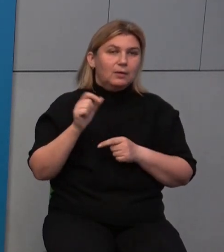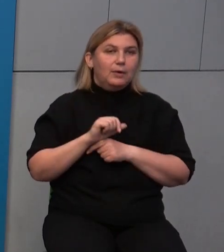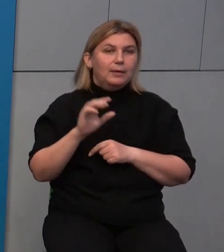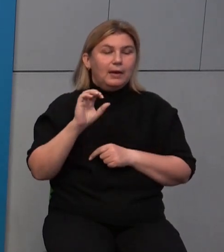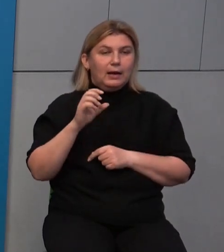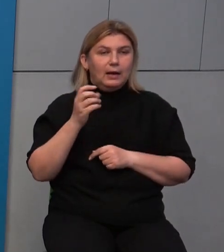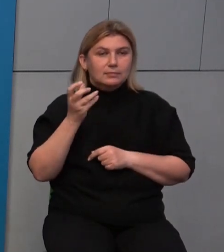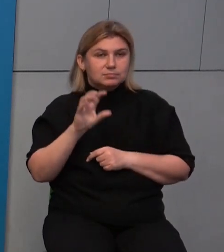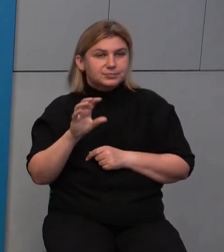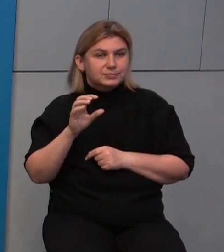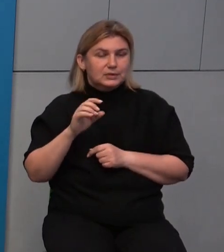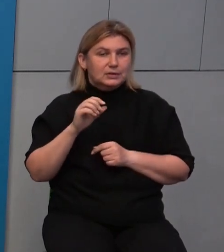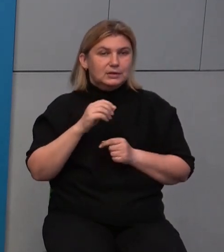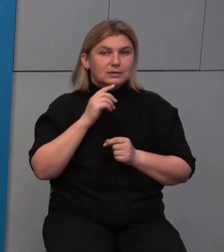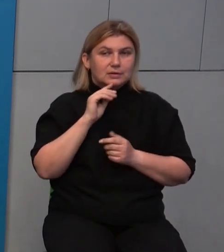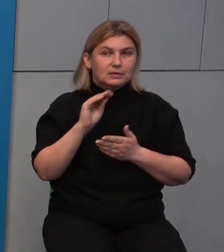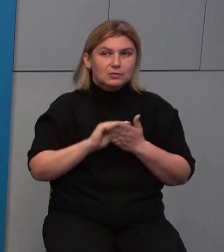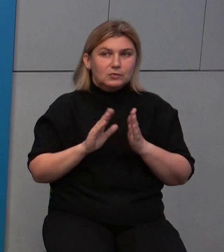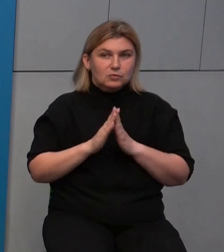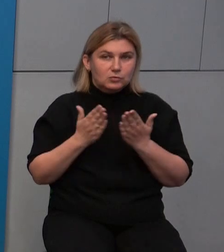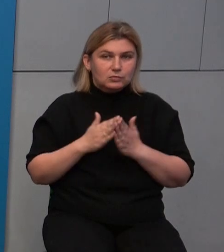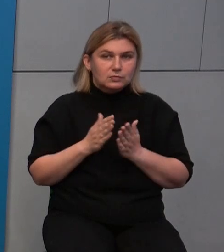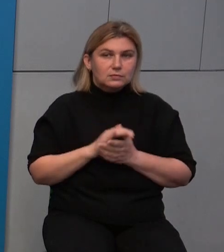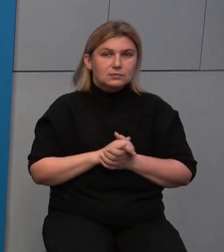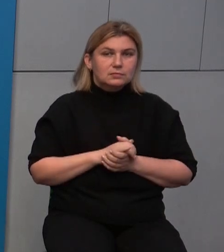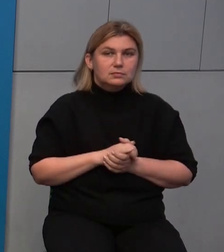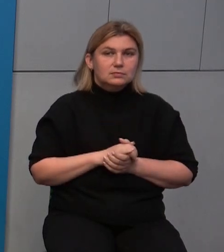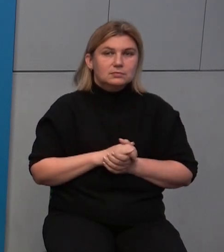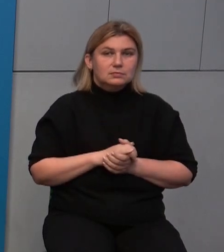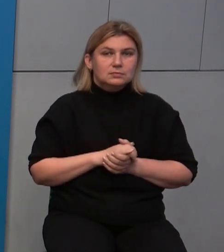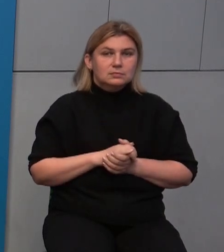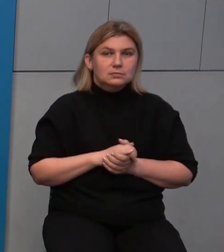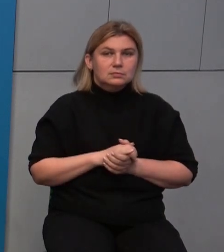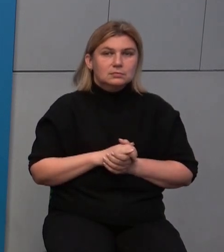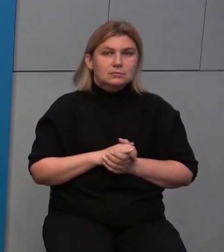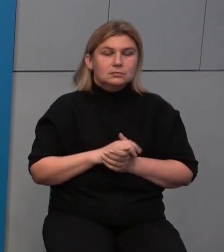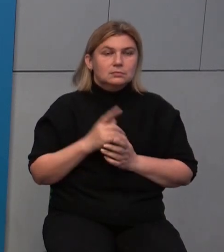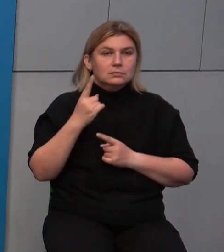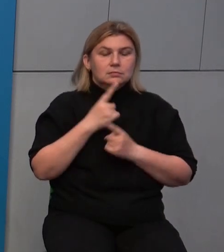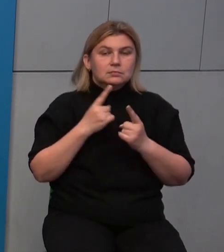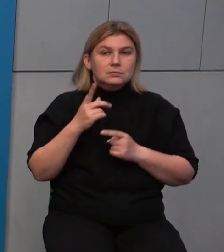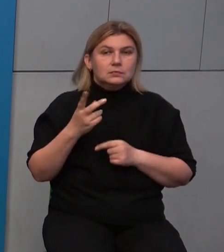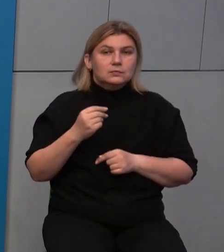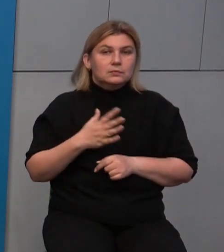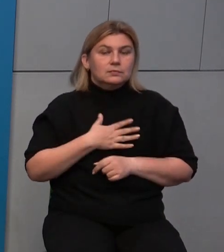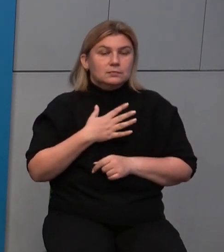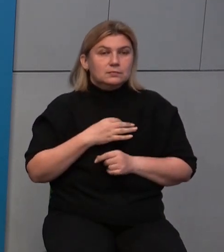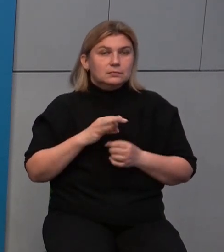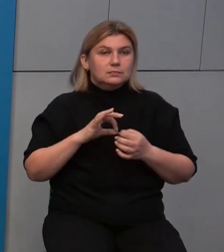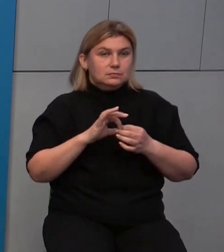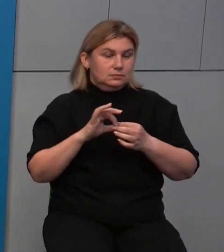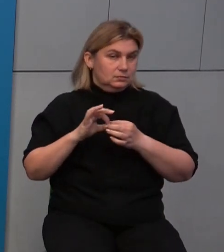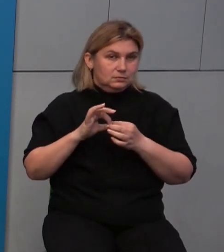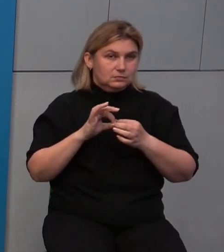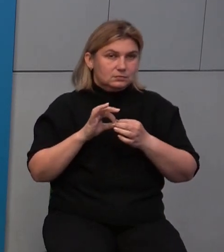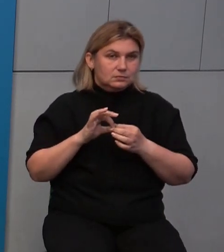i tak dalej, i tak dalej. I wydaje mi się, że on się w ogóle nie czuł z tym związany.